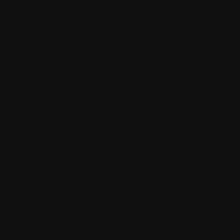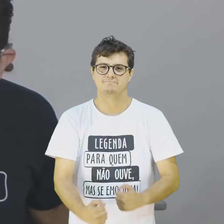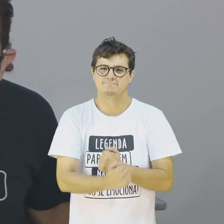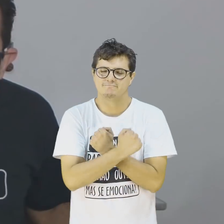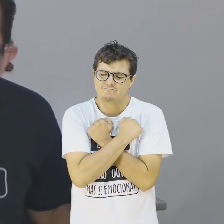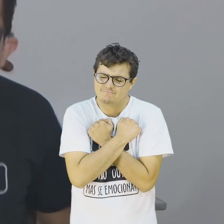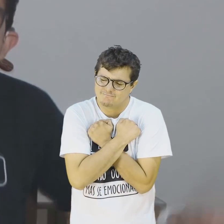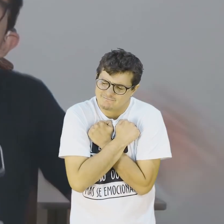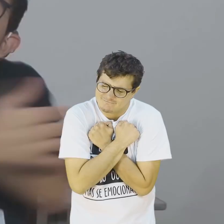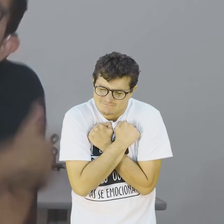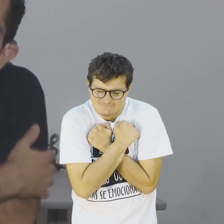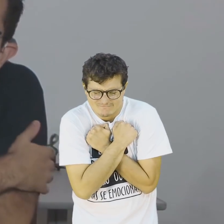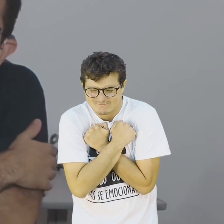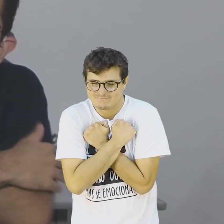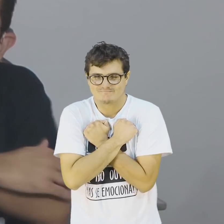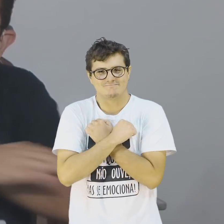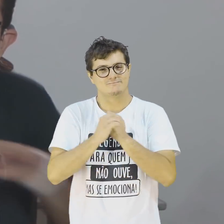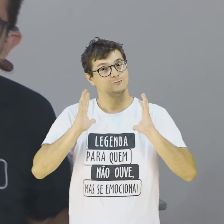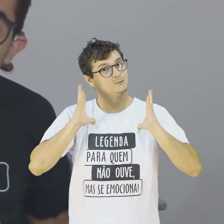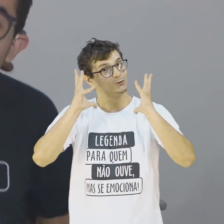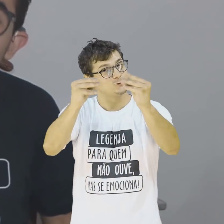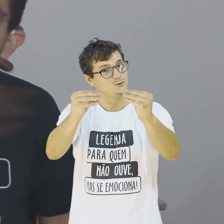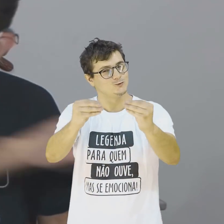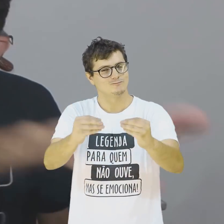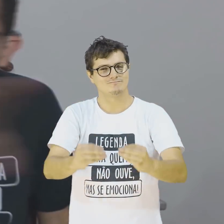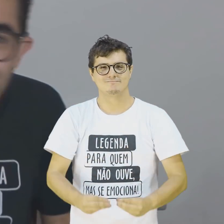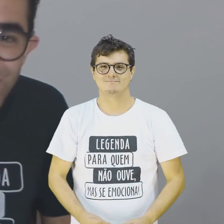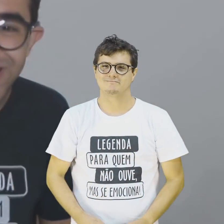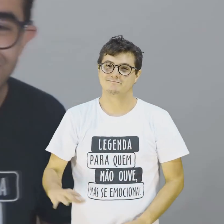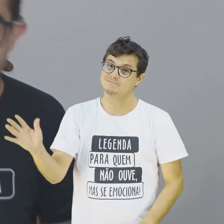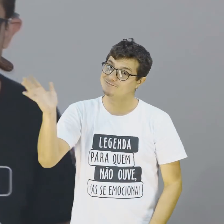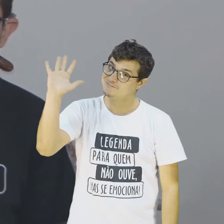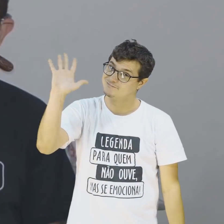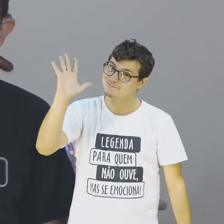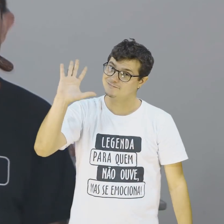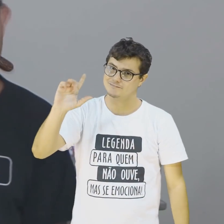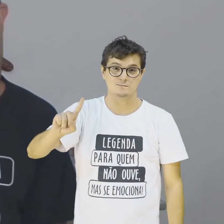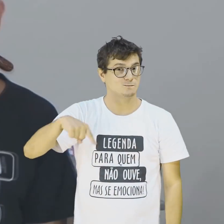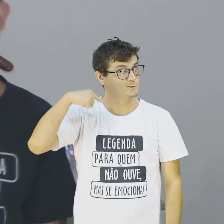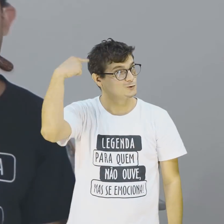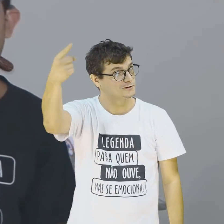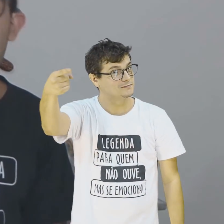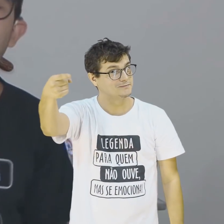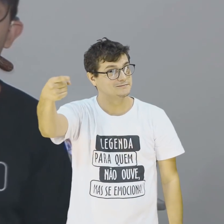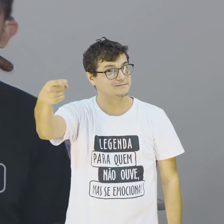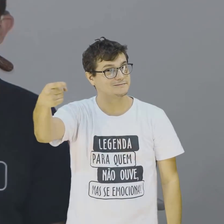[Léo] Um abraço carinhoso para todos! Tchau até próxima!